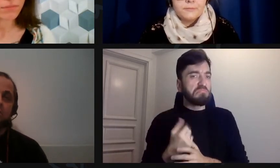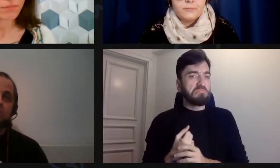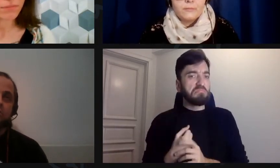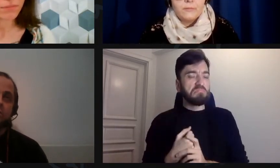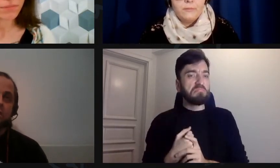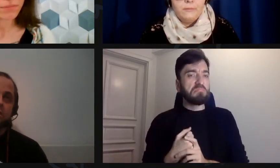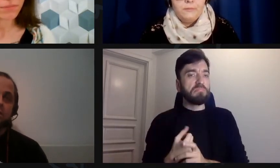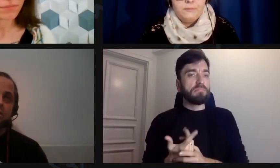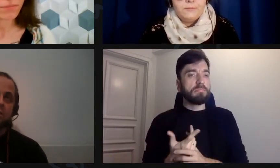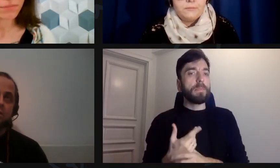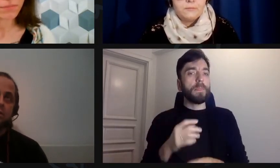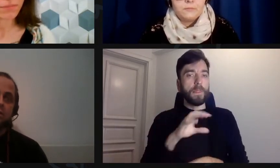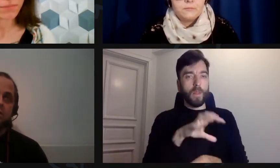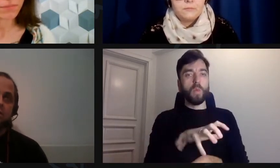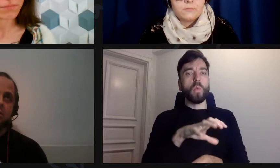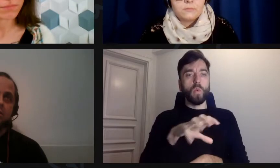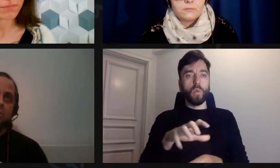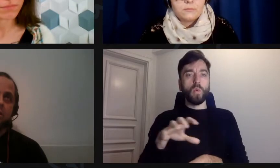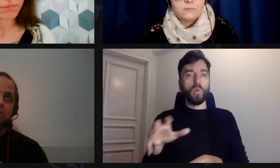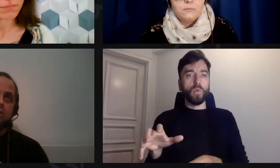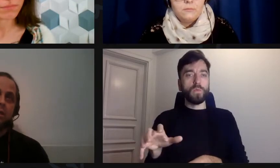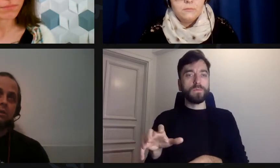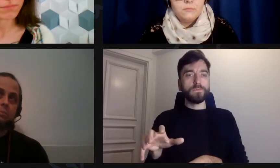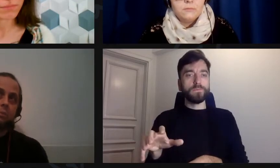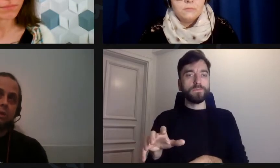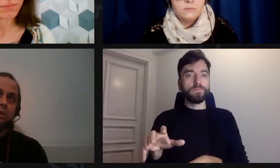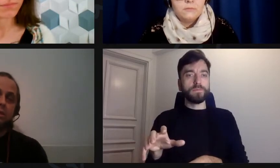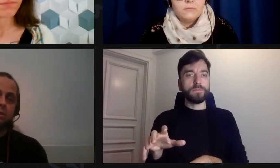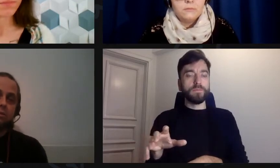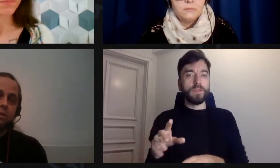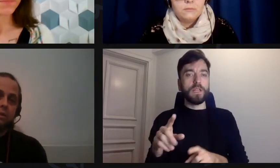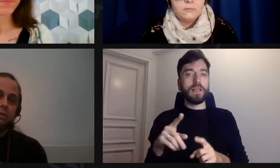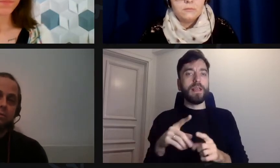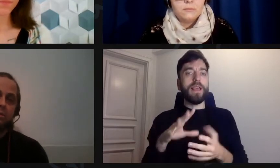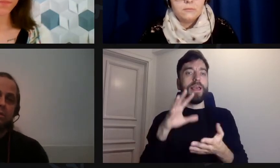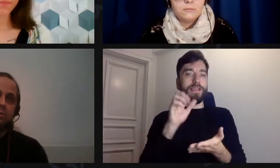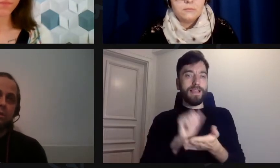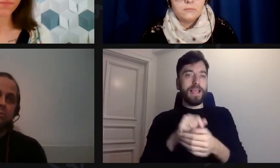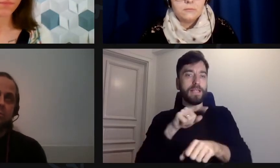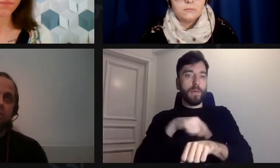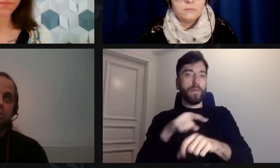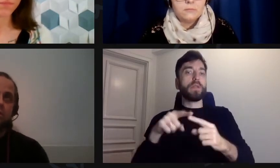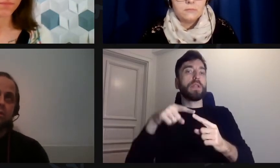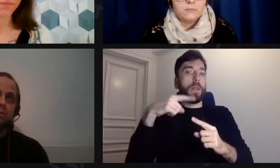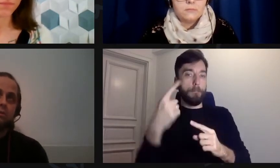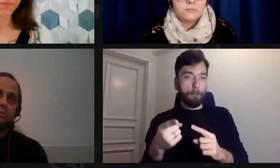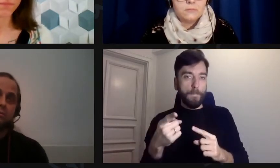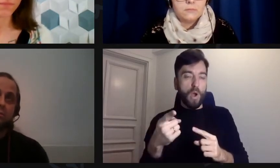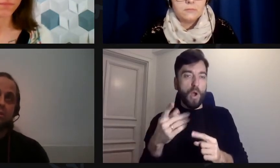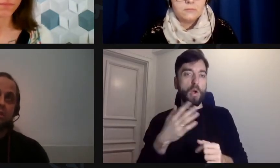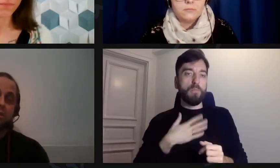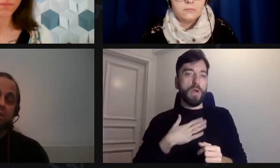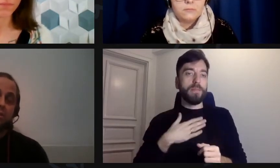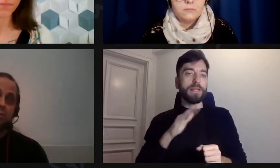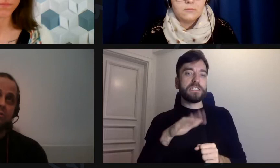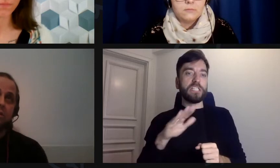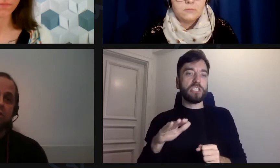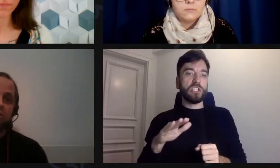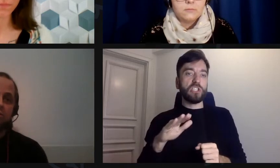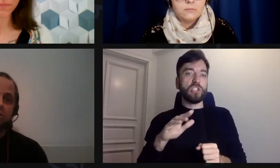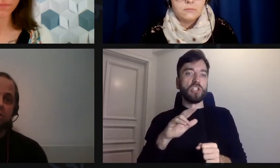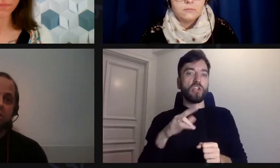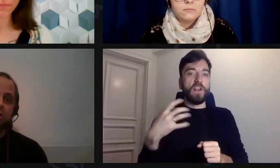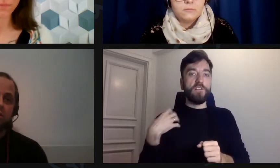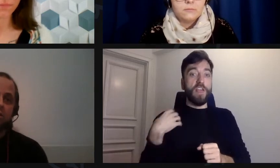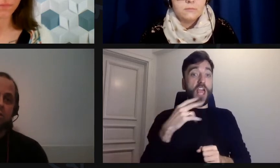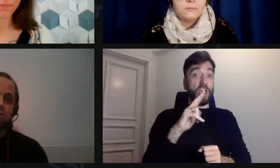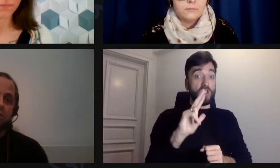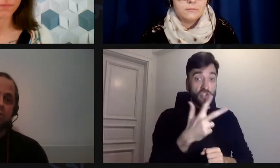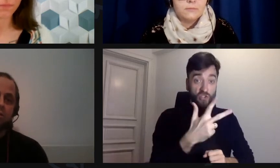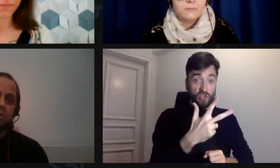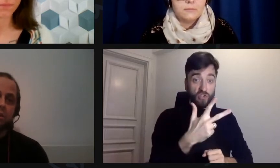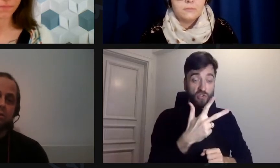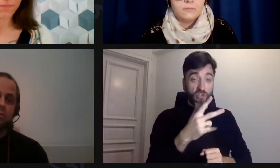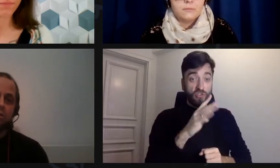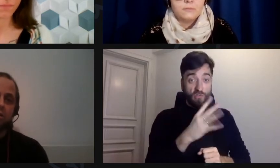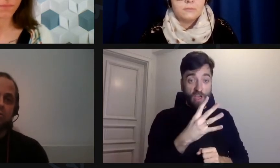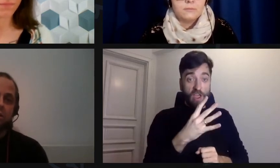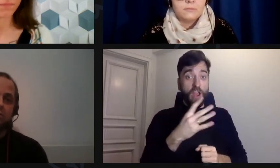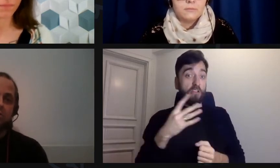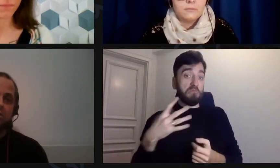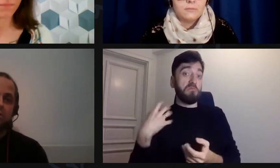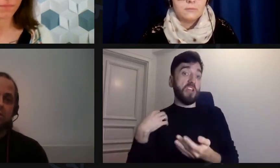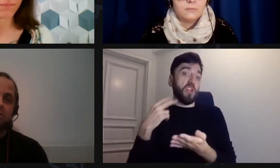Paweł- w tych grupach zajęć pozalekcyjnych, które prowadzimy mam dzieci od 3-4 r.z do 13-14 r.z.